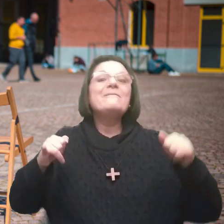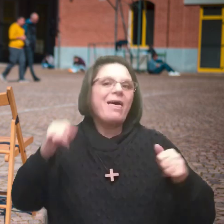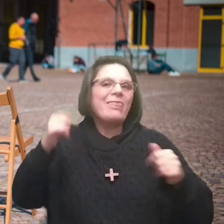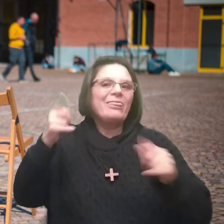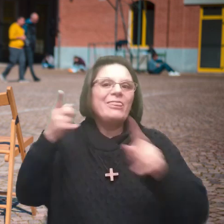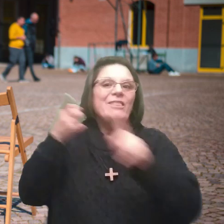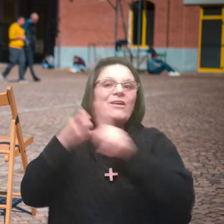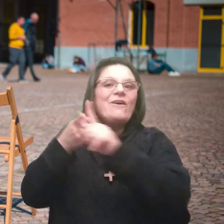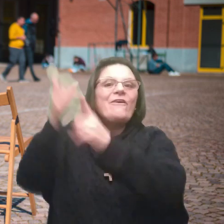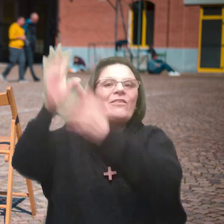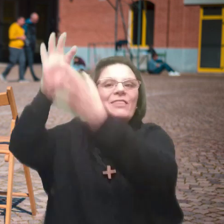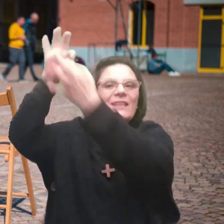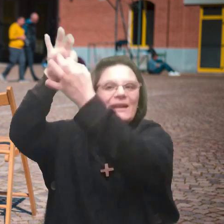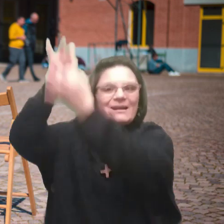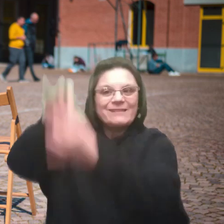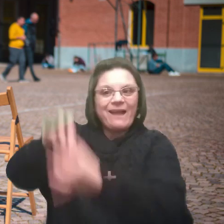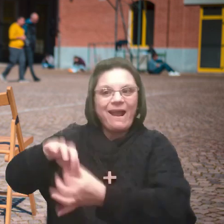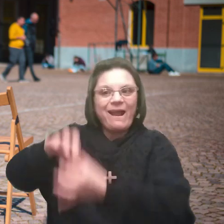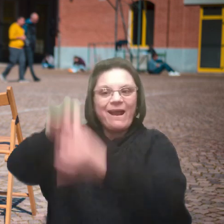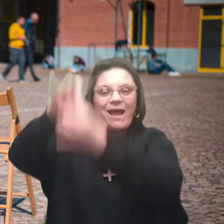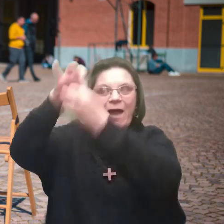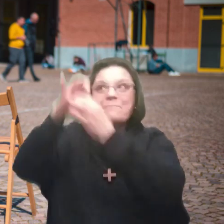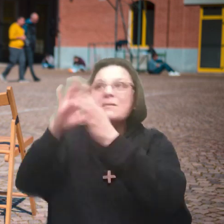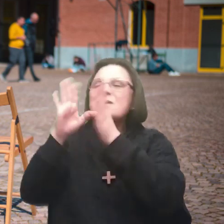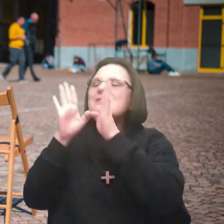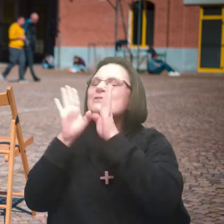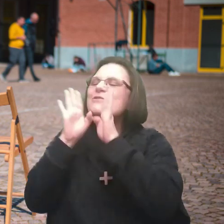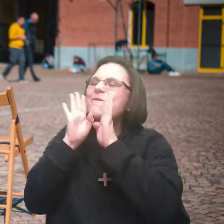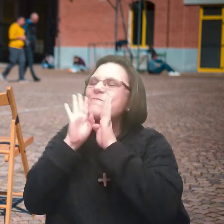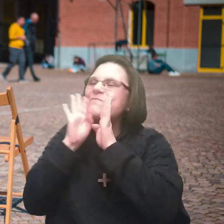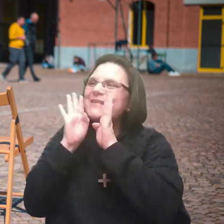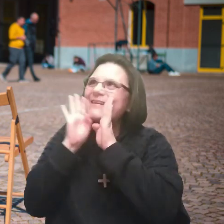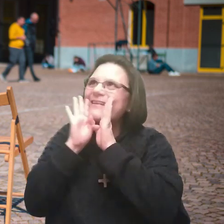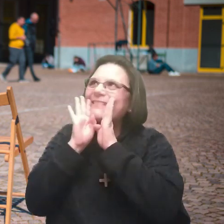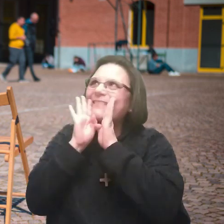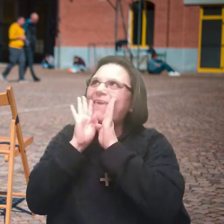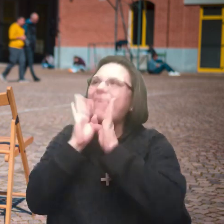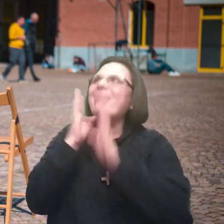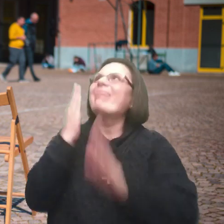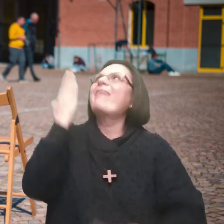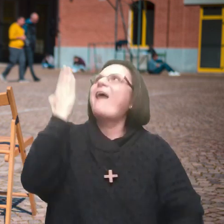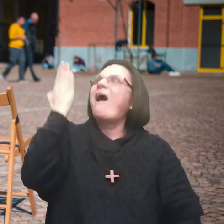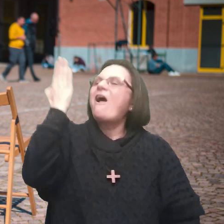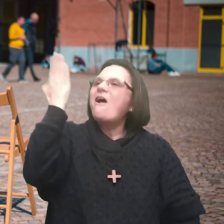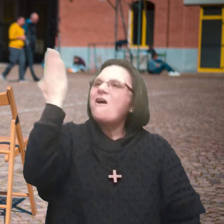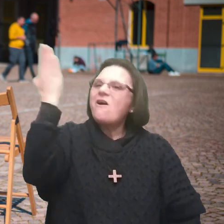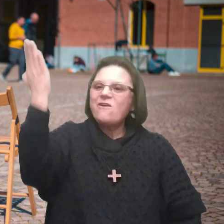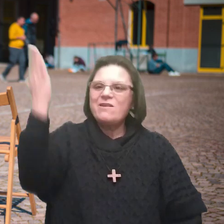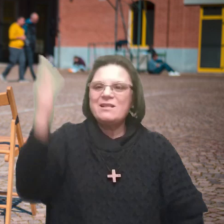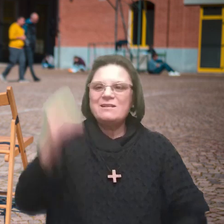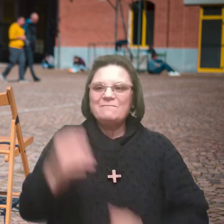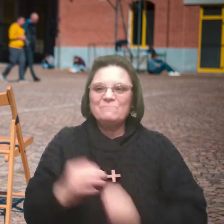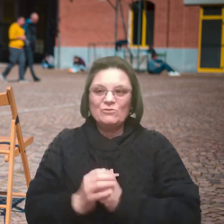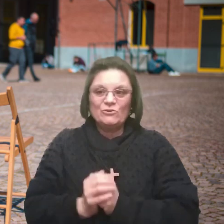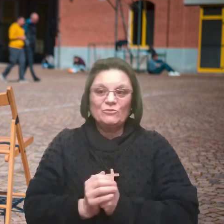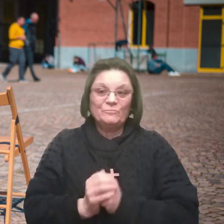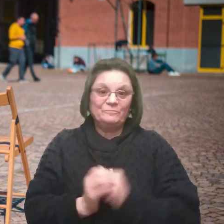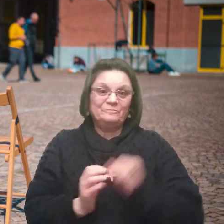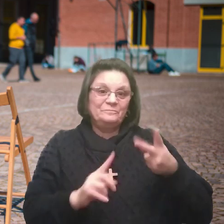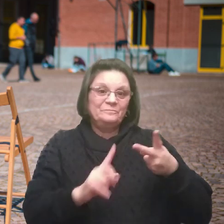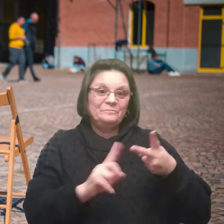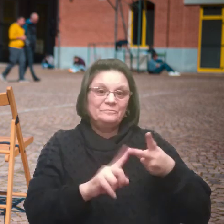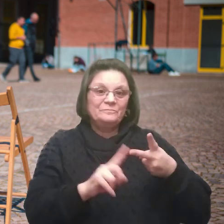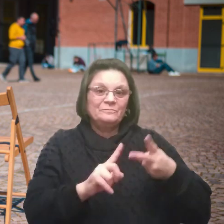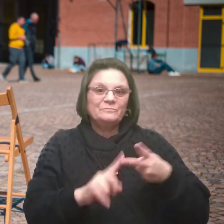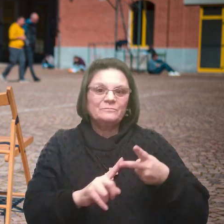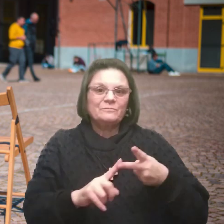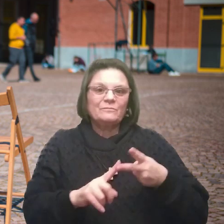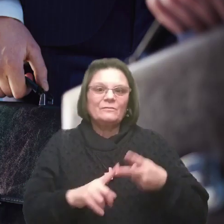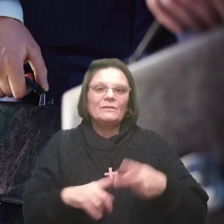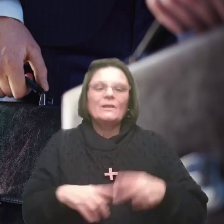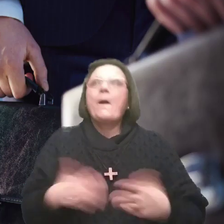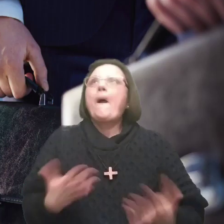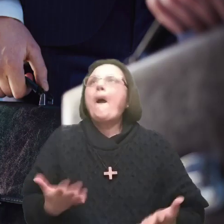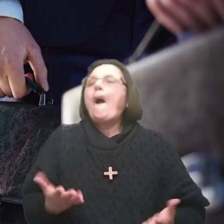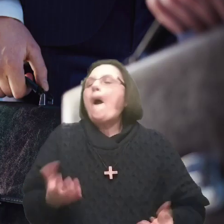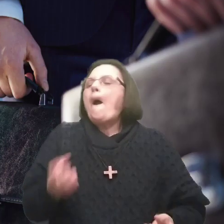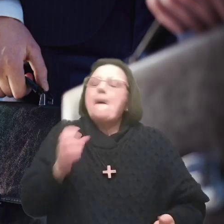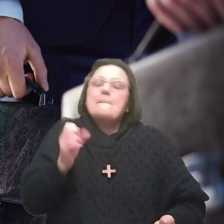en la celebración del sacramento de la penitencia, Oremos.